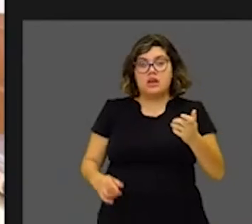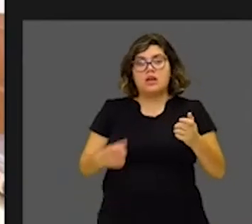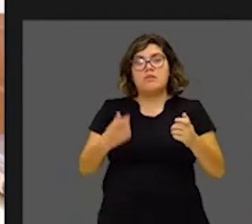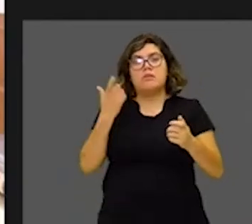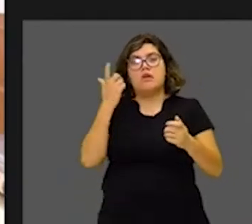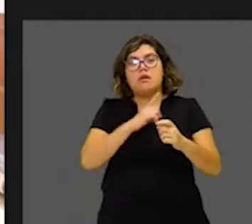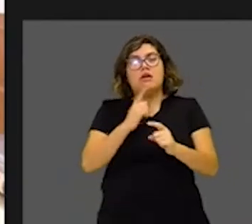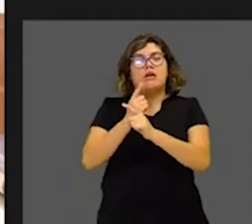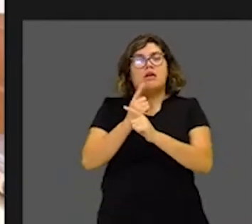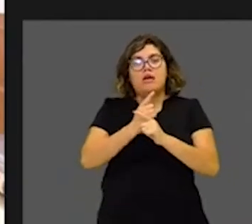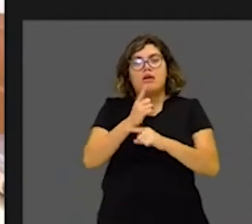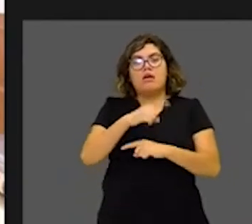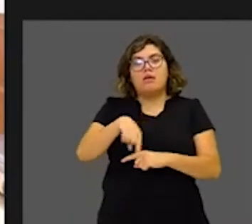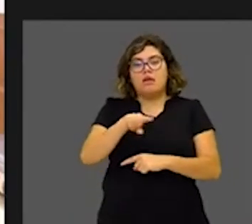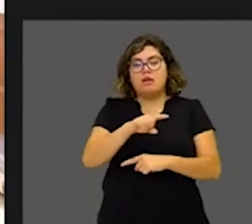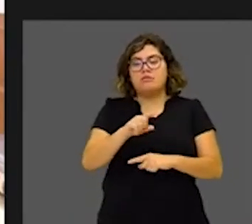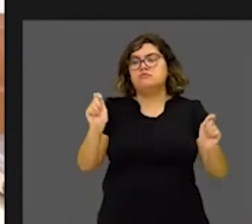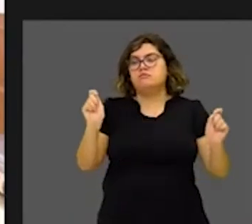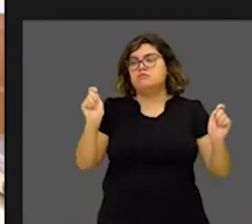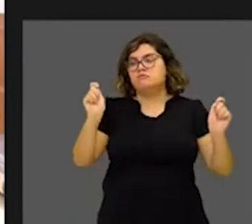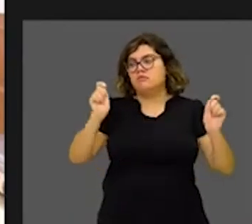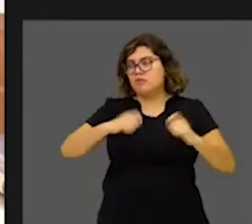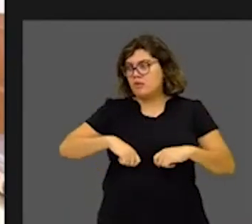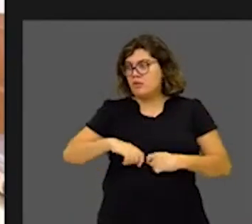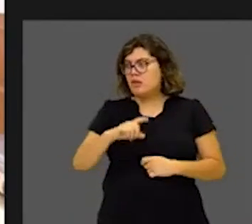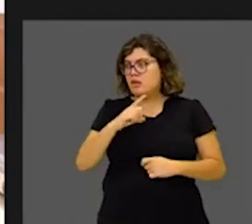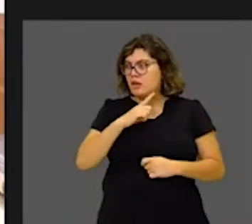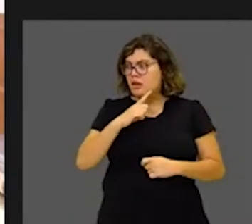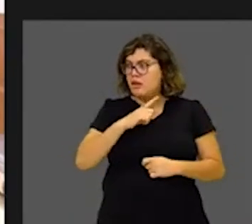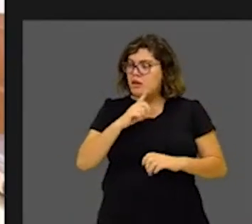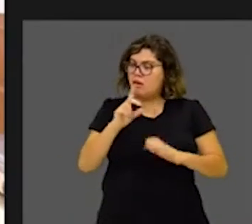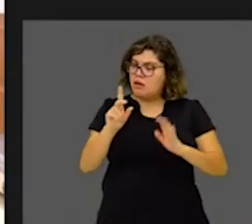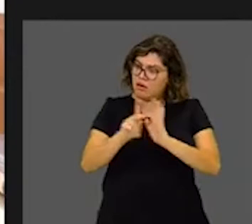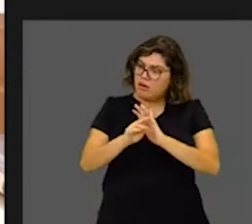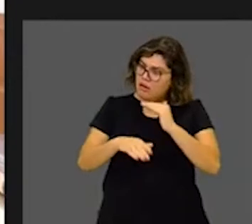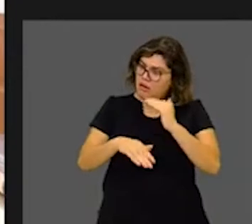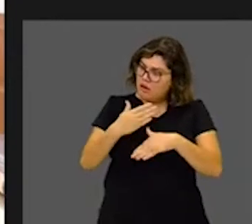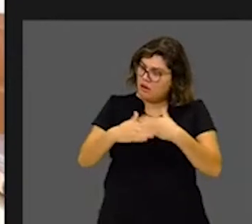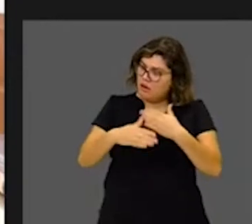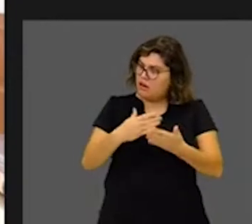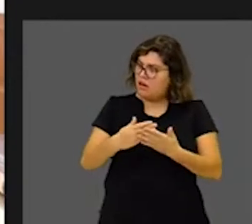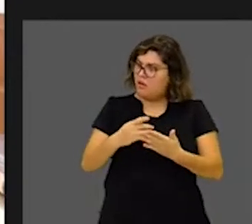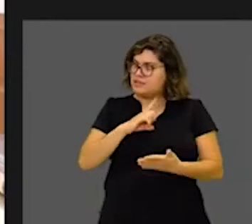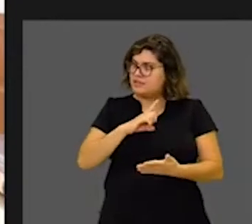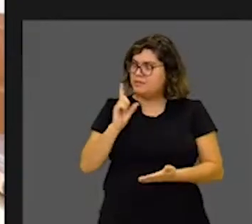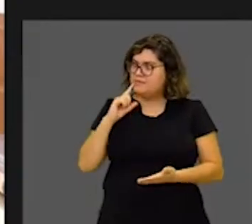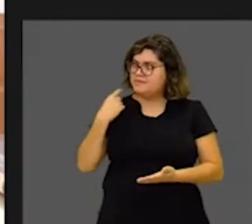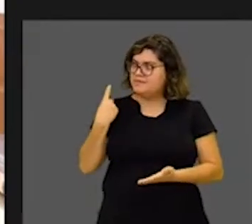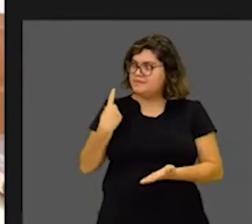candidaturas com potências a o próprio processo de regulamentação precisa ter um comparativo precisa